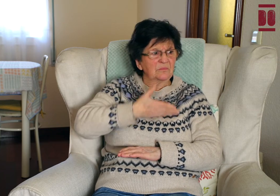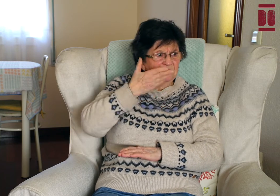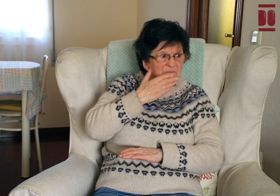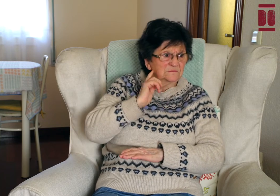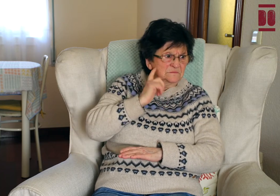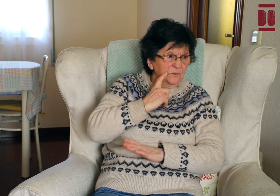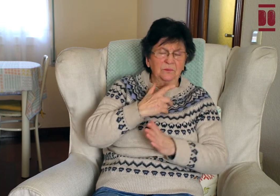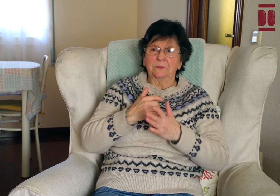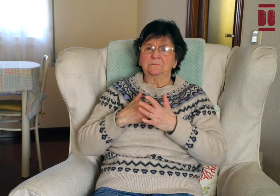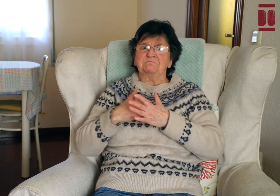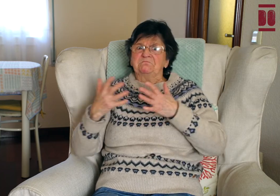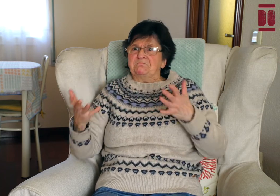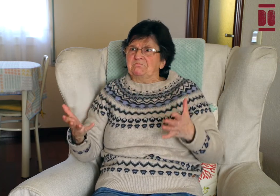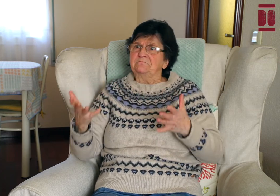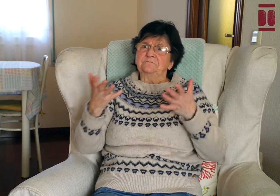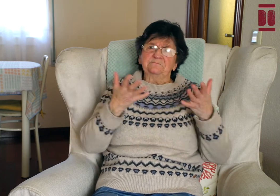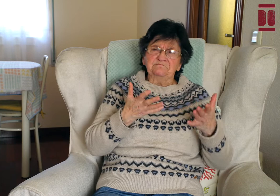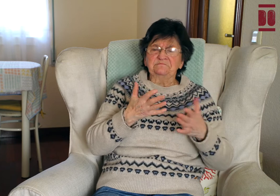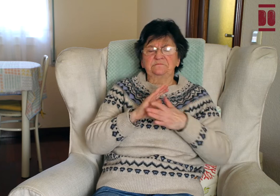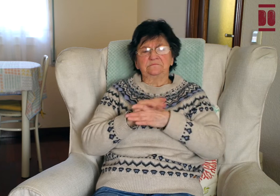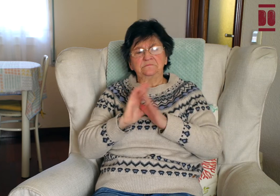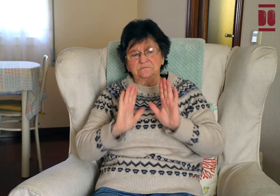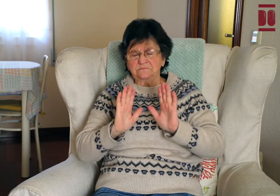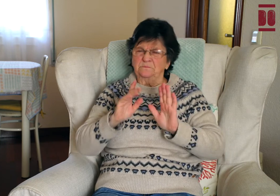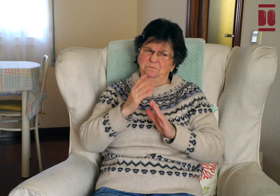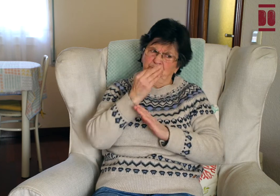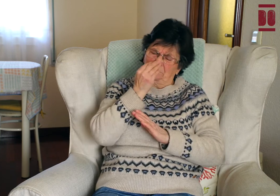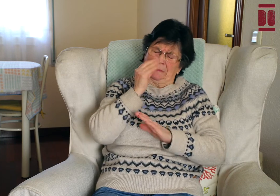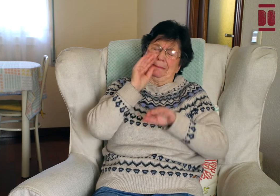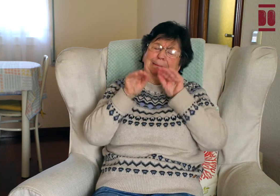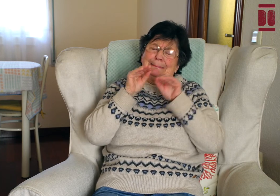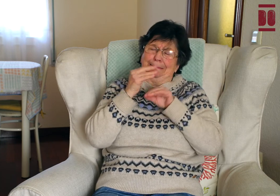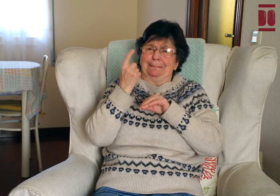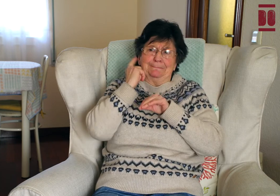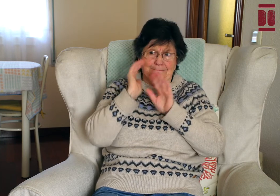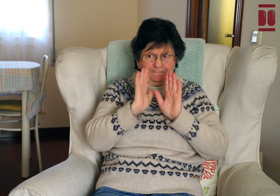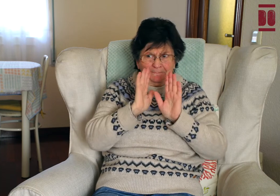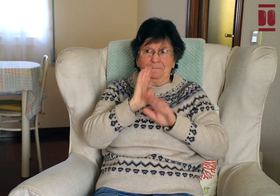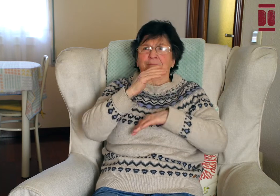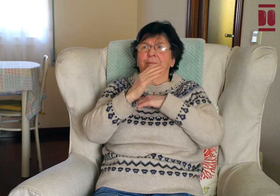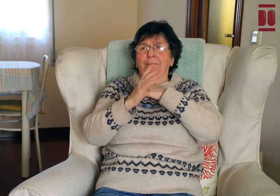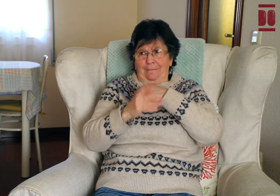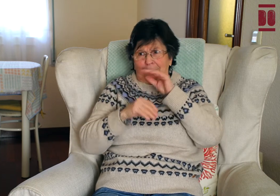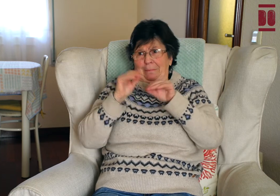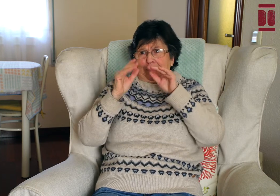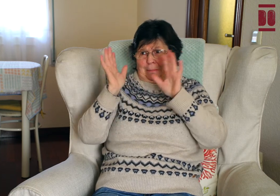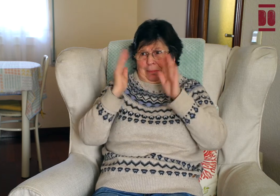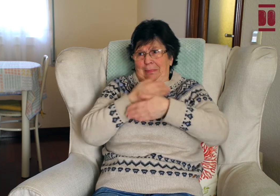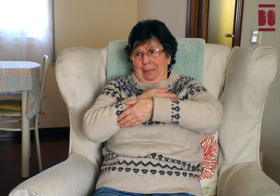No lo sabíamos, teníamos curiosidad, pero era mejor e ir paso a paso porque ella todavía era una bebé.